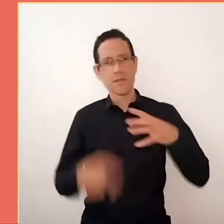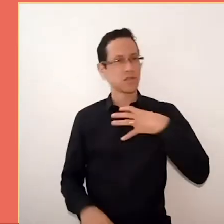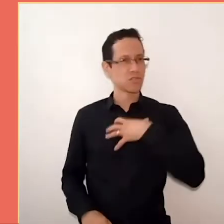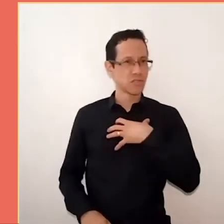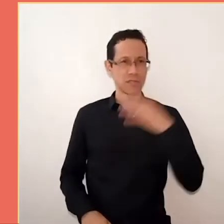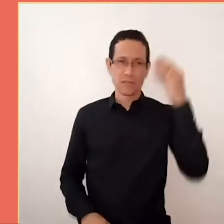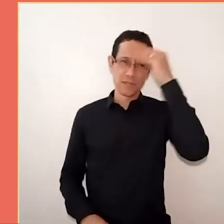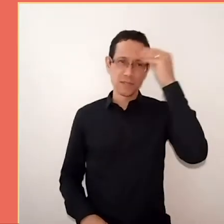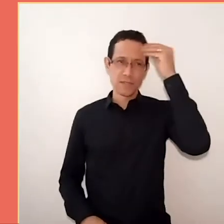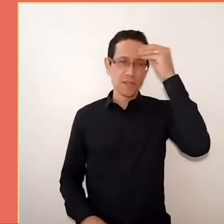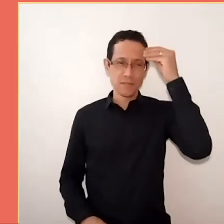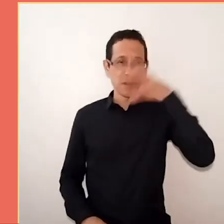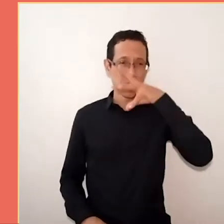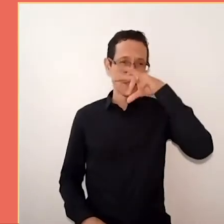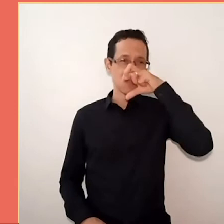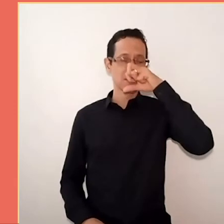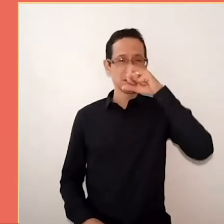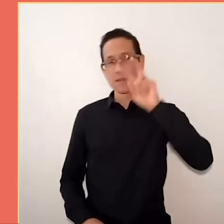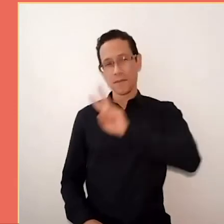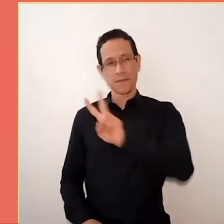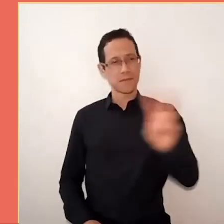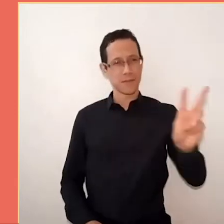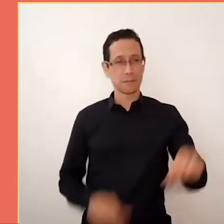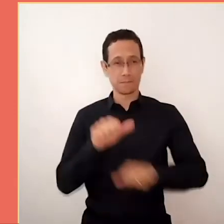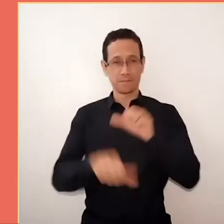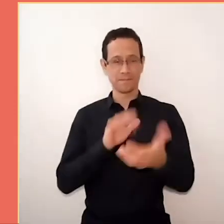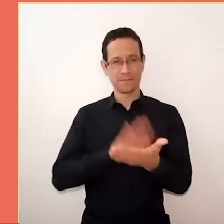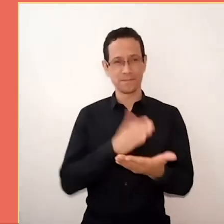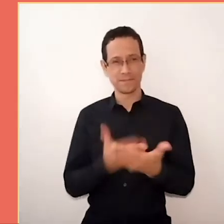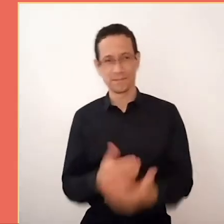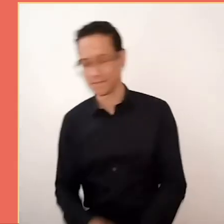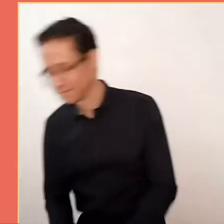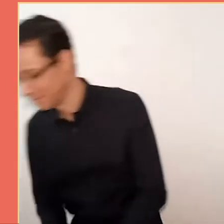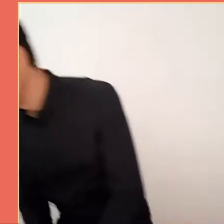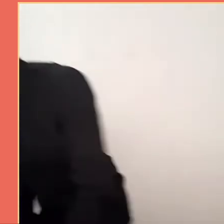do que a gente cheira e do que a gente vê. É isso. Tem uma parte da palavra